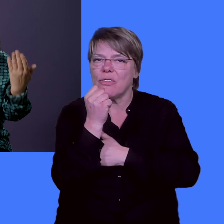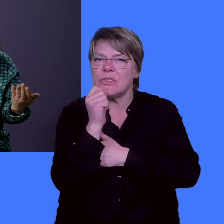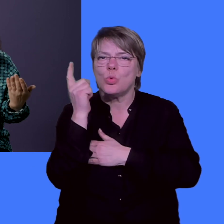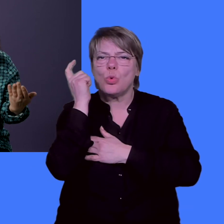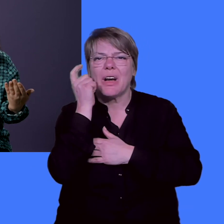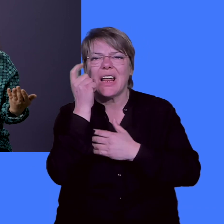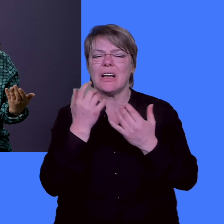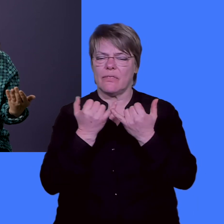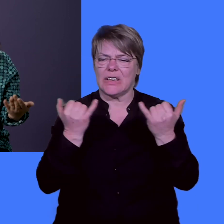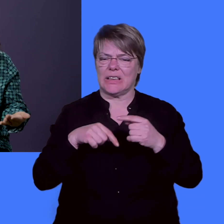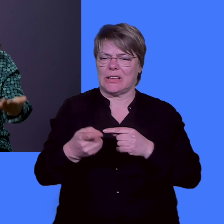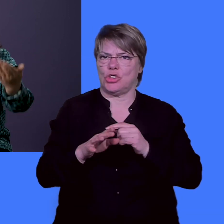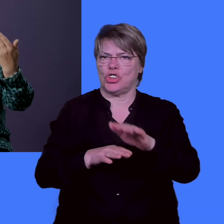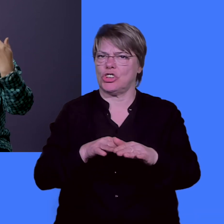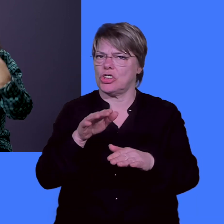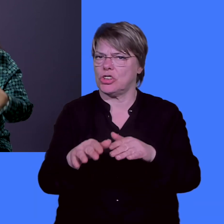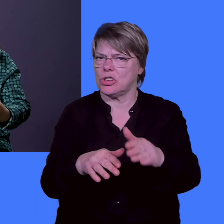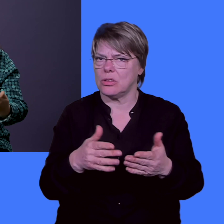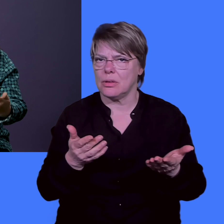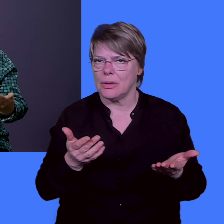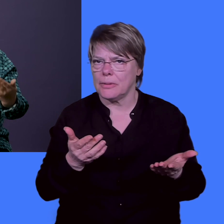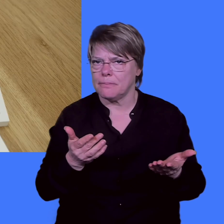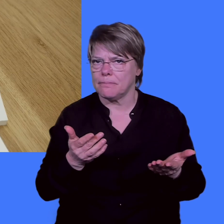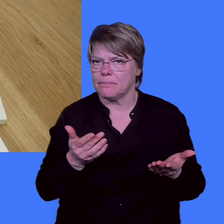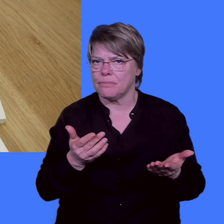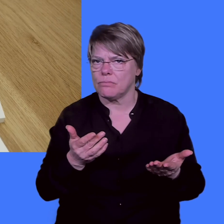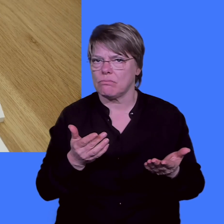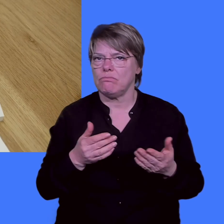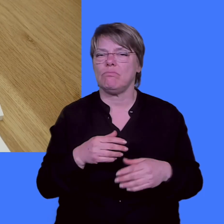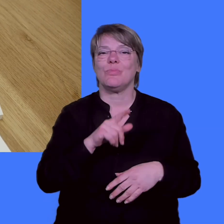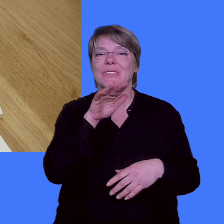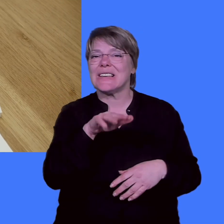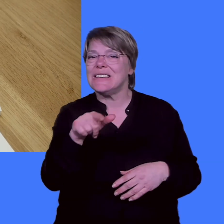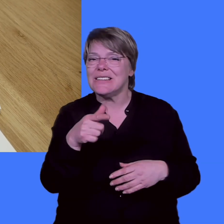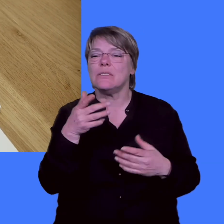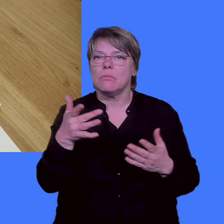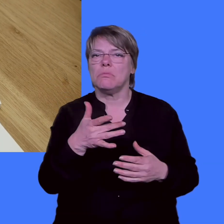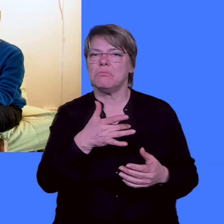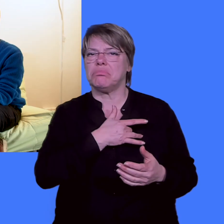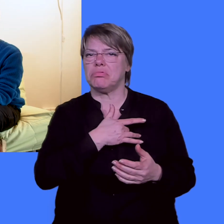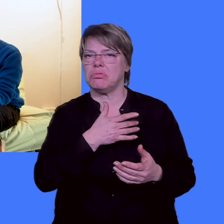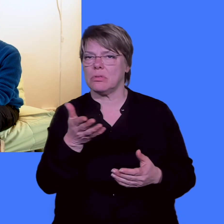was das für ein Thema ist, wie binden wir das in unserem Kitaalltag ein.